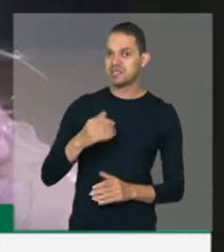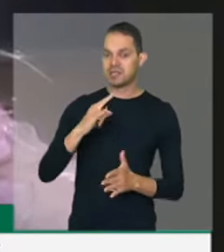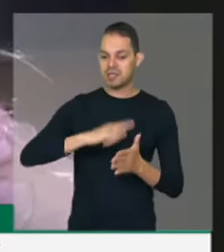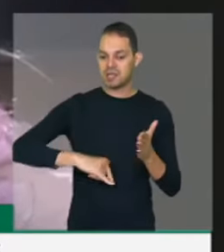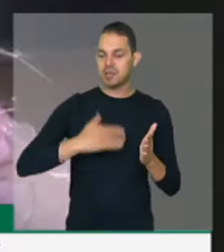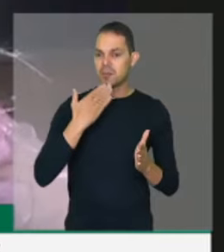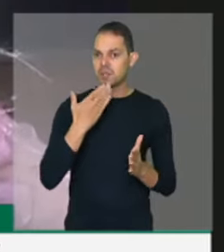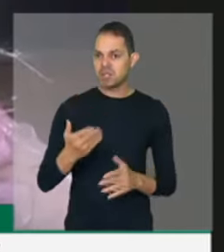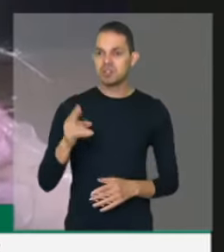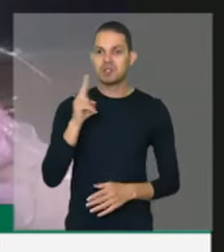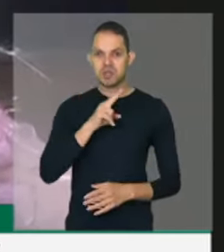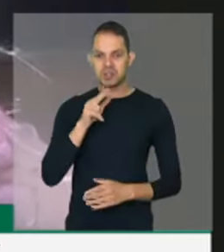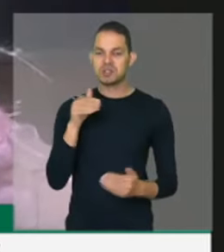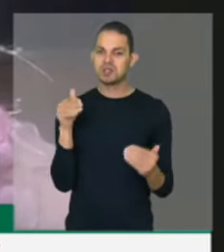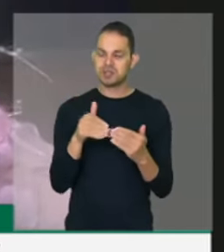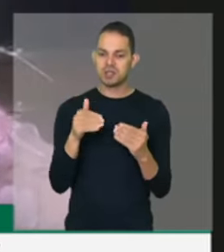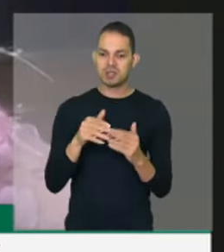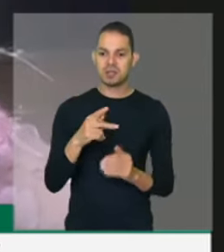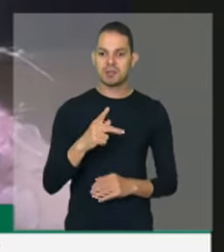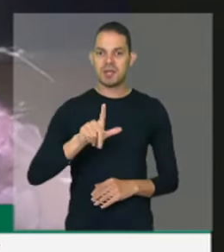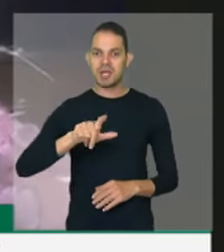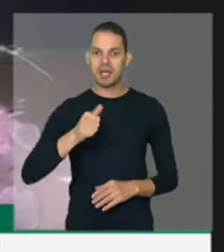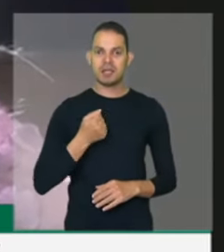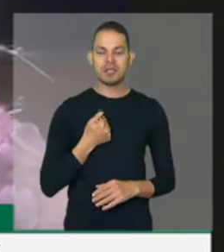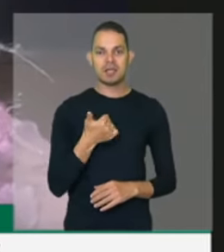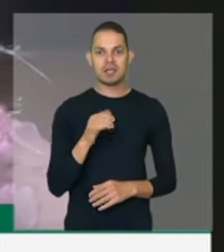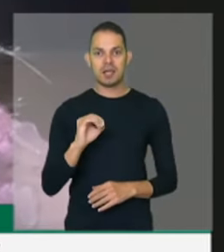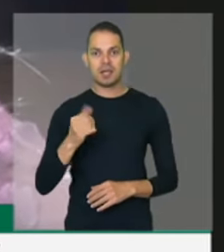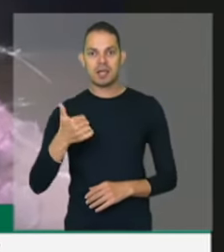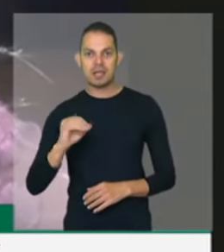SOMOS A FAVOR DO PL 1010/21, PROGRAMA PRÓLEITOS. SIM, SIM AO REQUERIMENTO, SENHOR